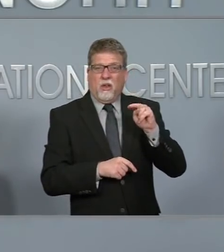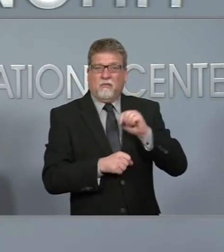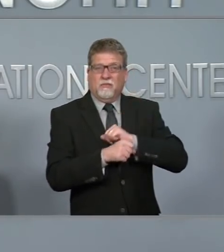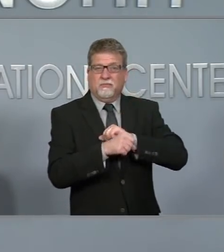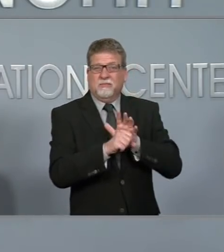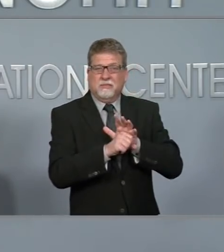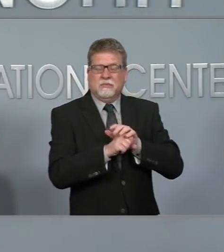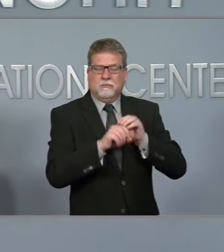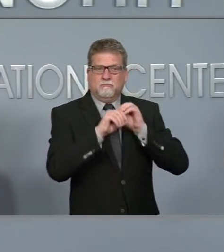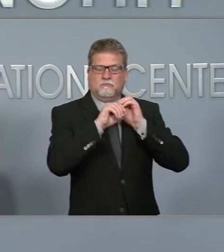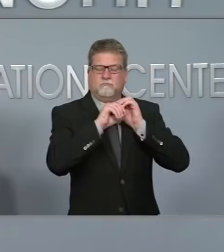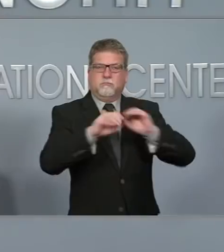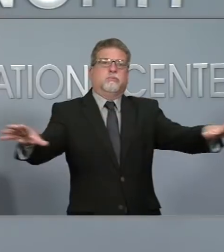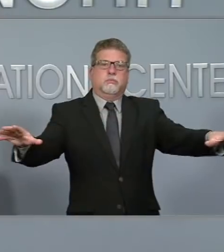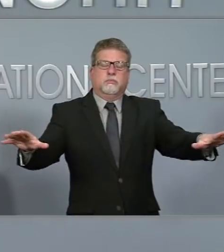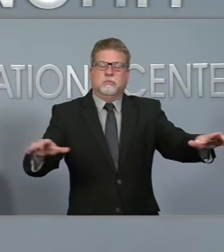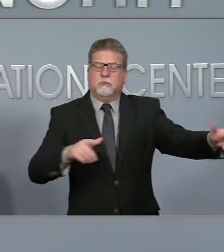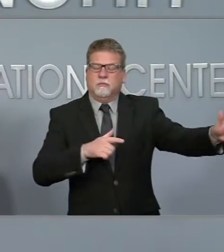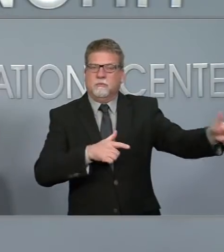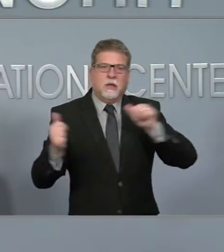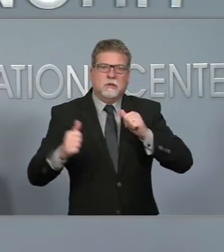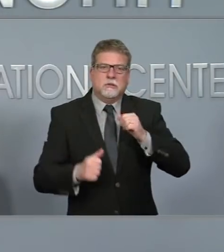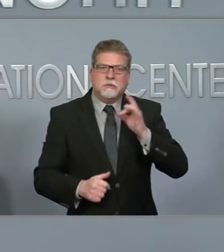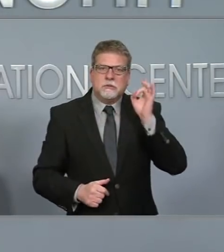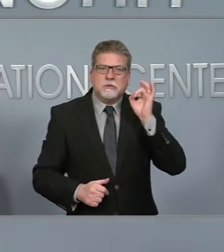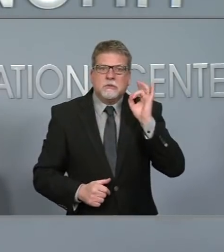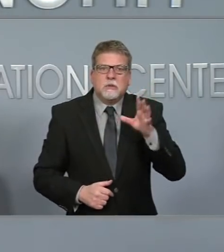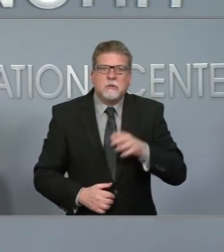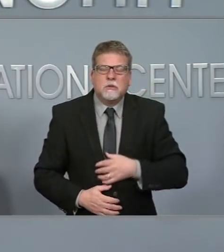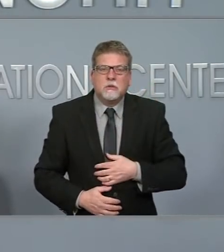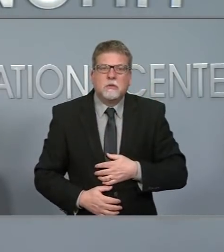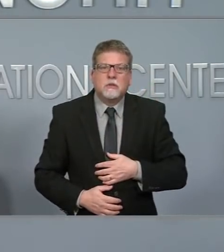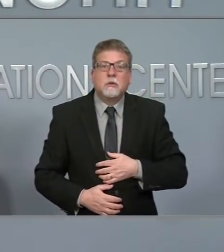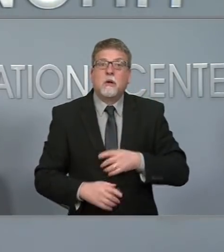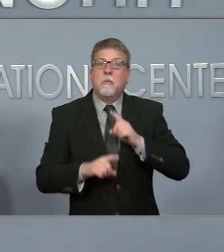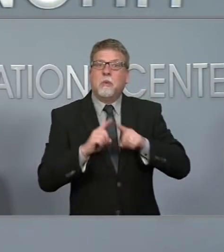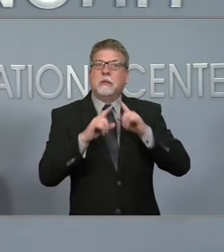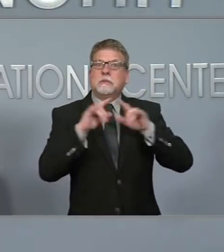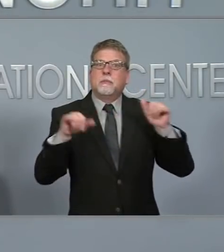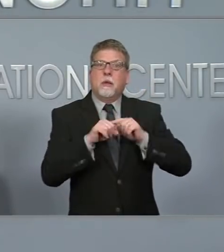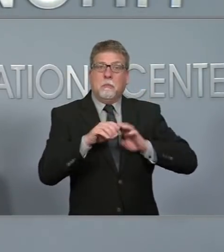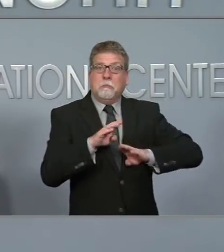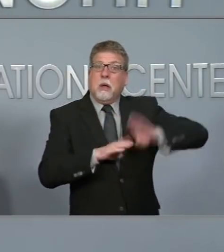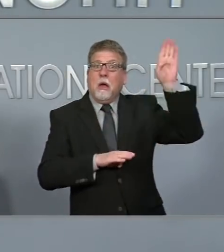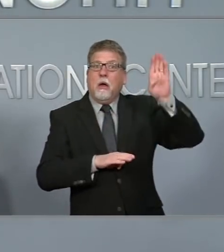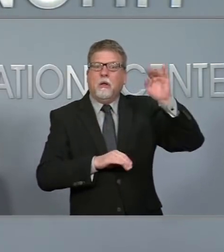a los niños y salvar las vidas, bajo circunstancias difíciles.